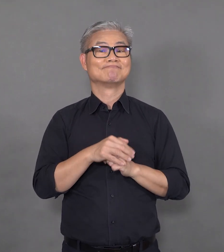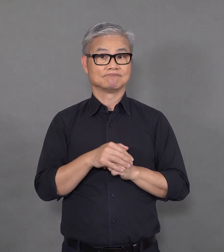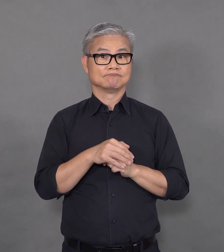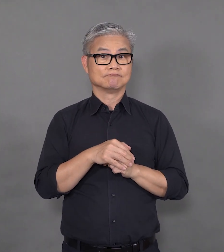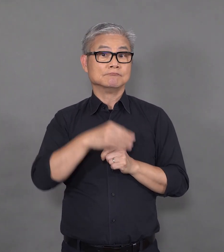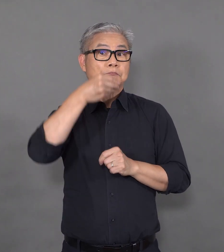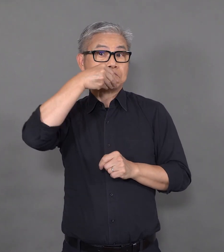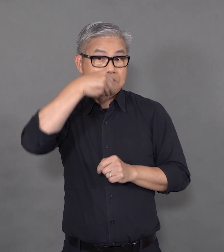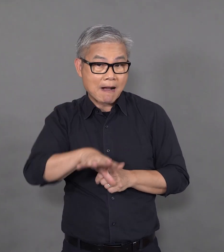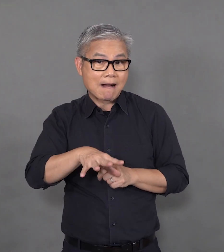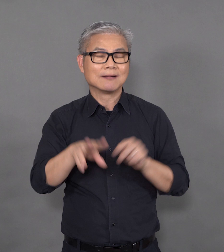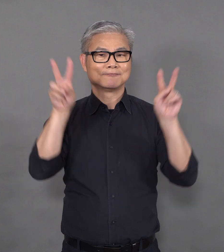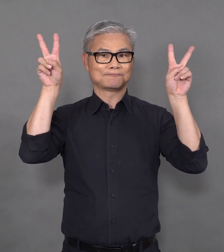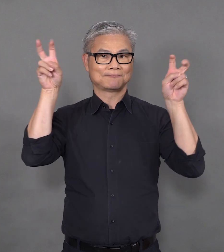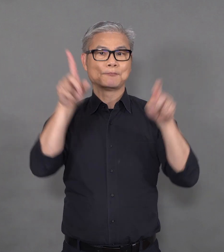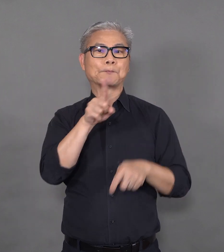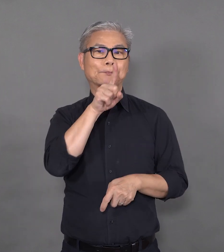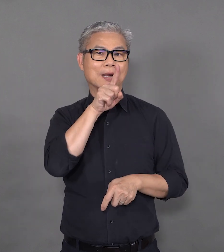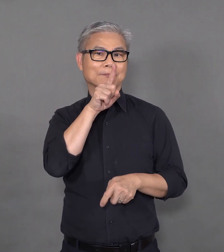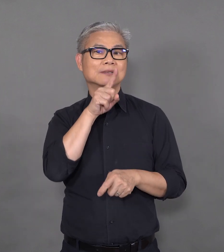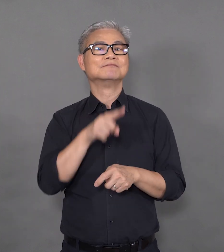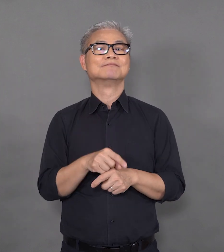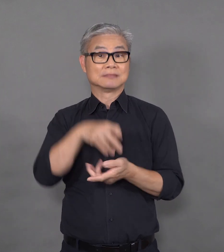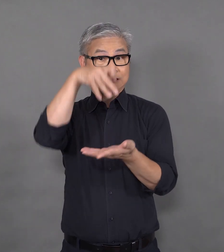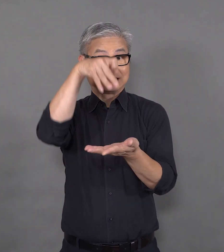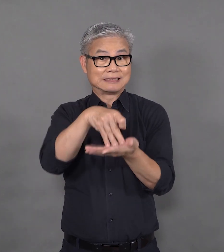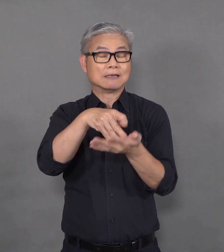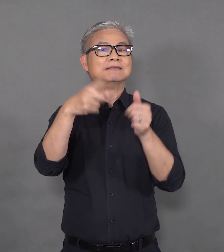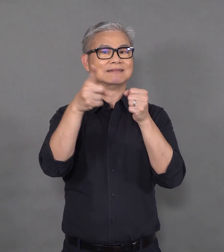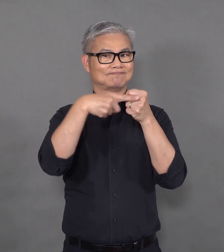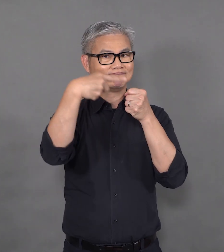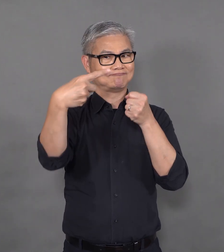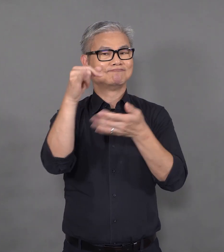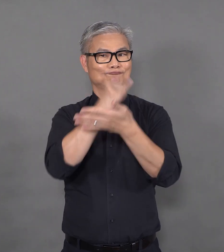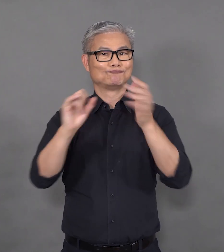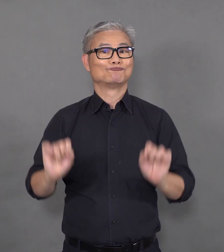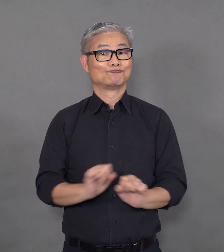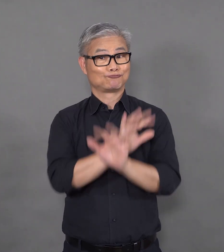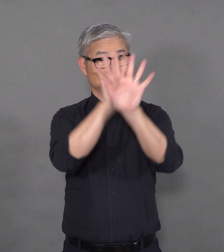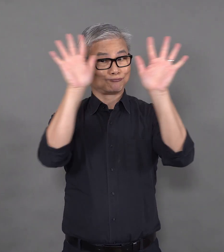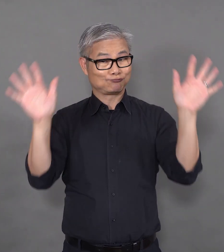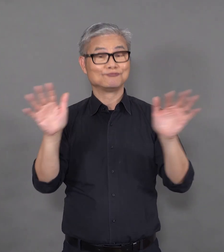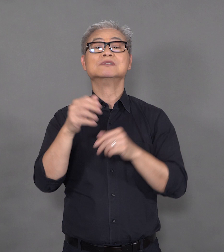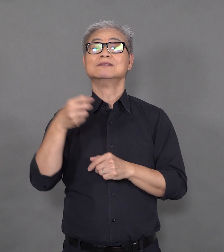曾以《母親》參加首屆「無限亮」